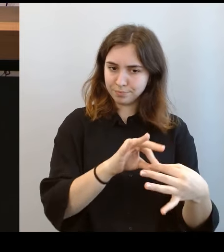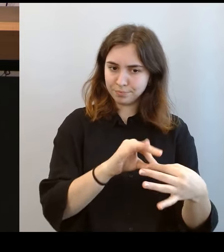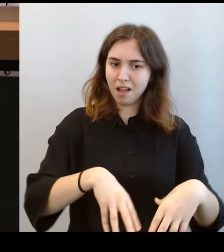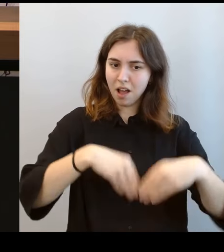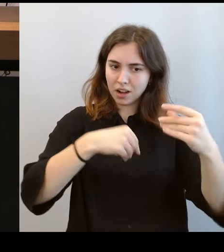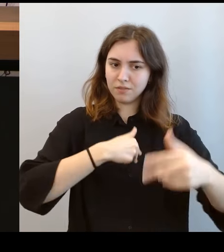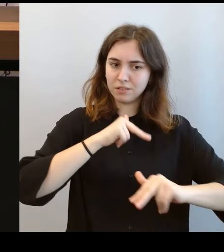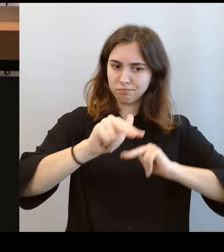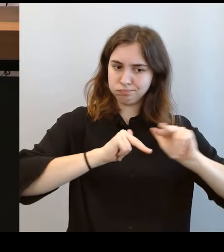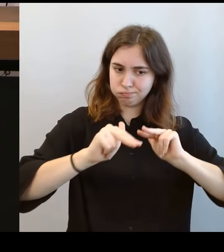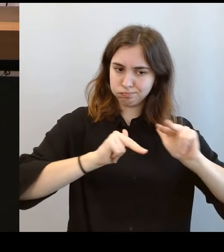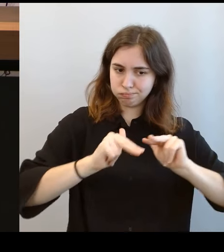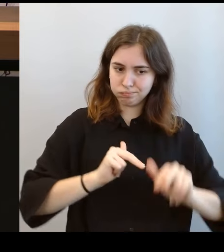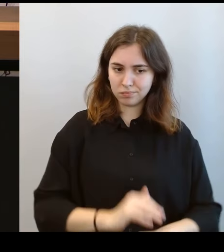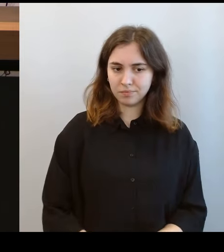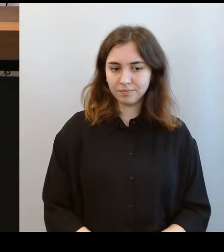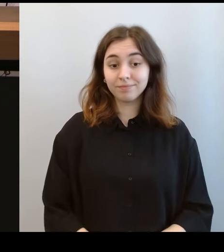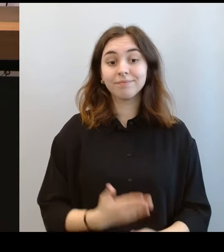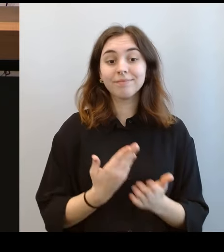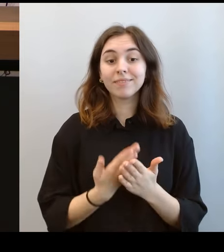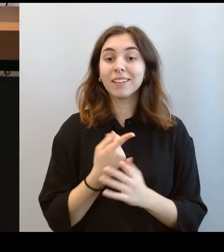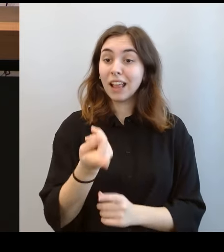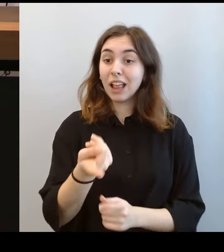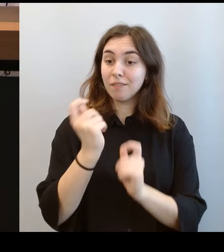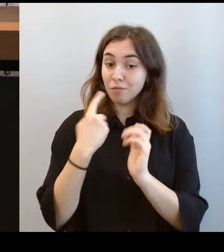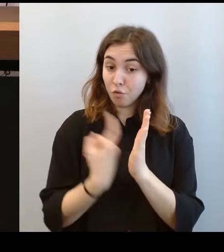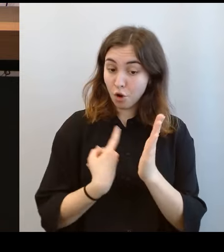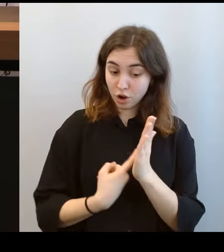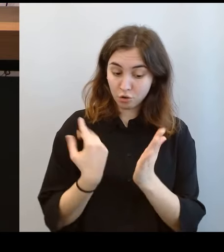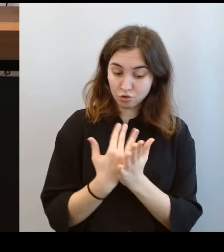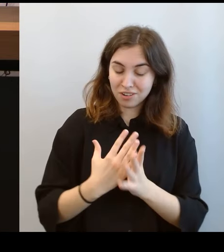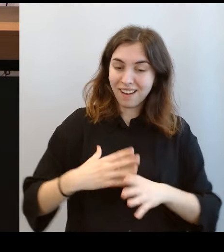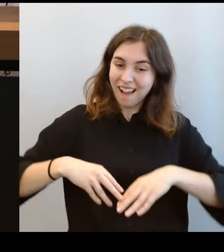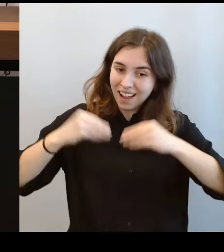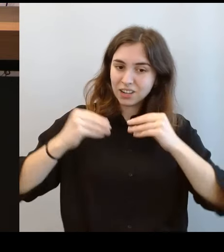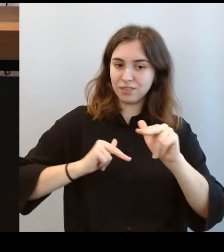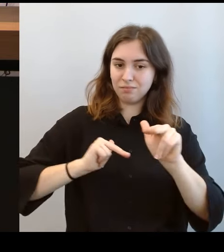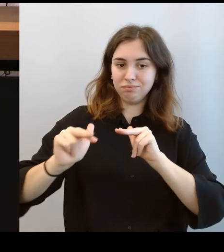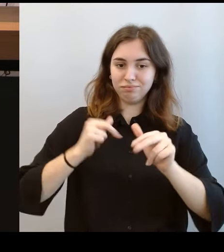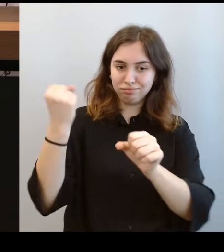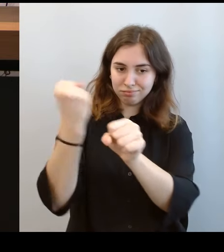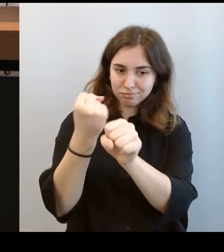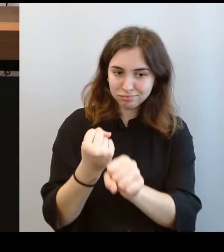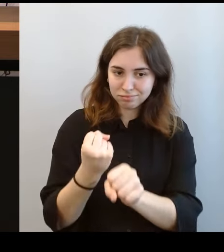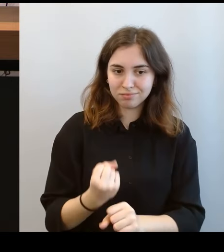in Arbeit. Das hat auch die Beratung im Ausschuss sehr deutlich gemacht. Der Senat arbeitet an einer Erhöhung